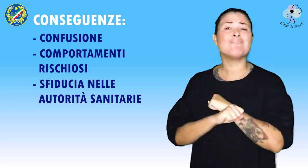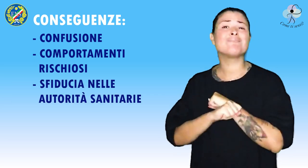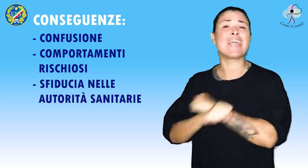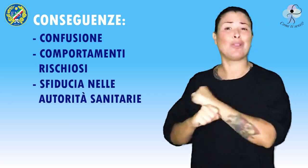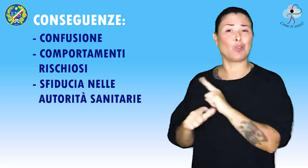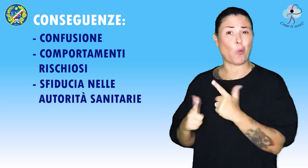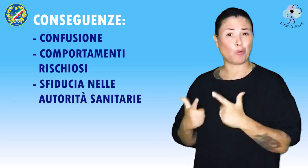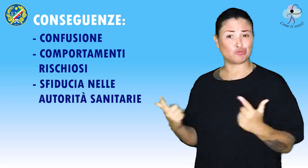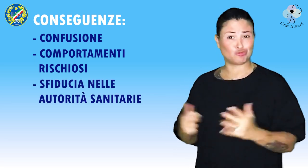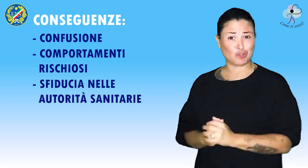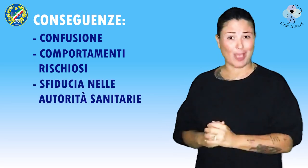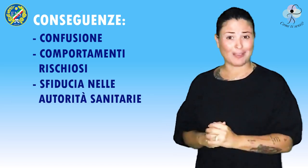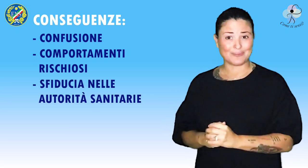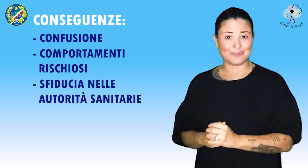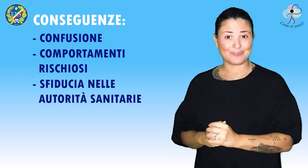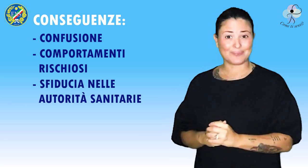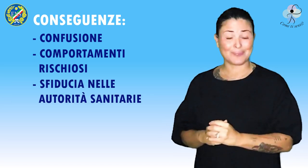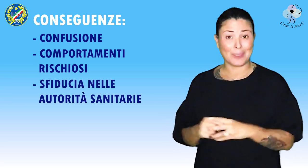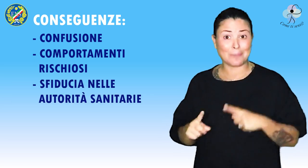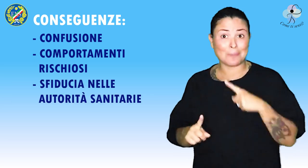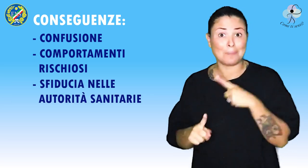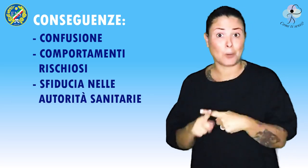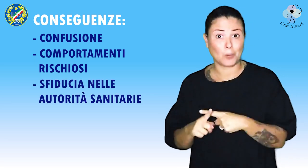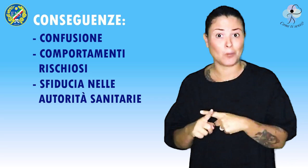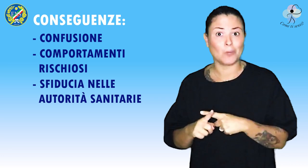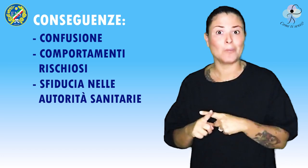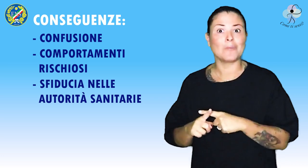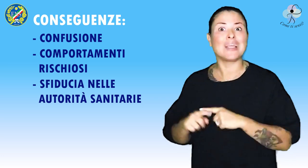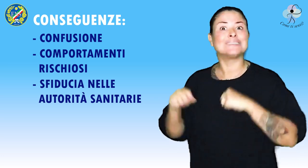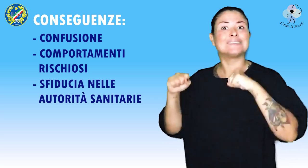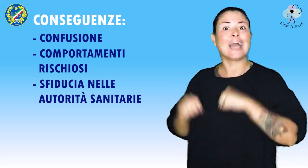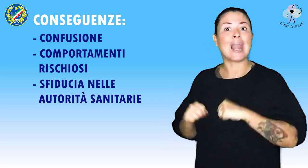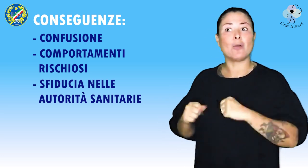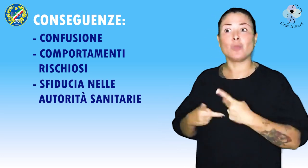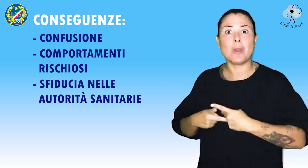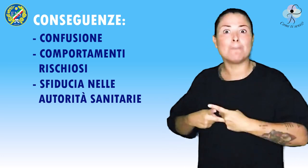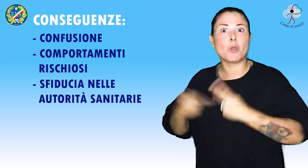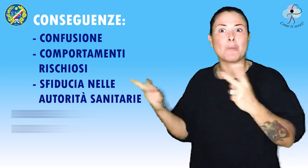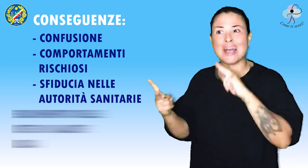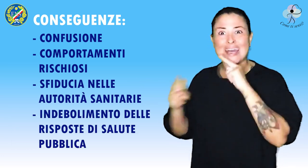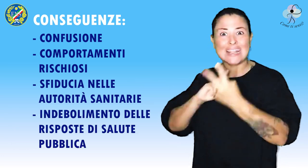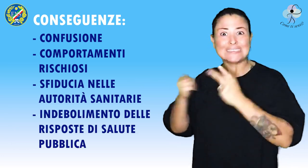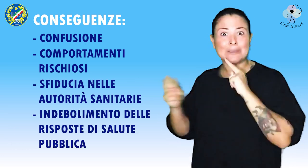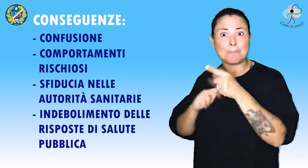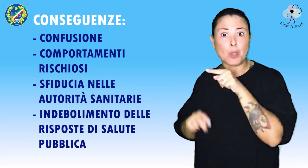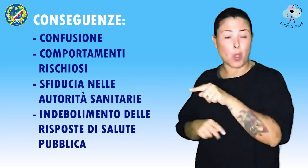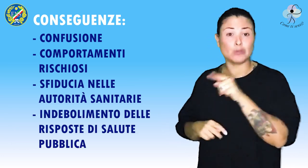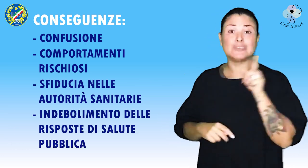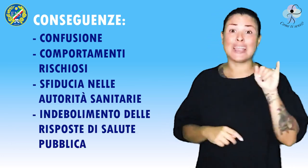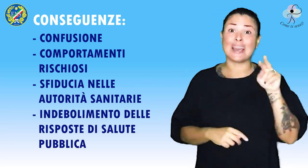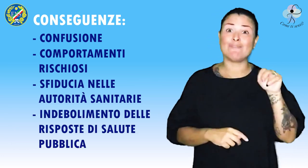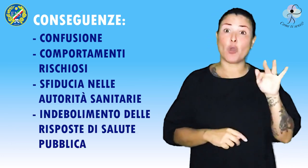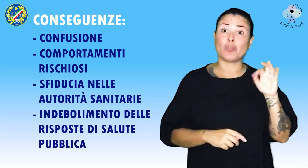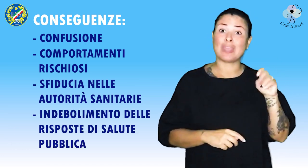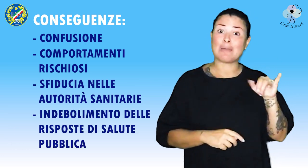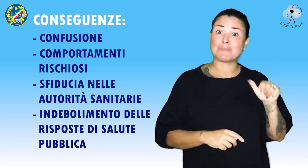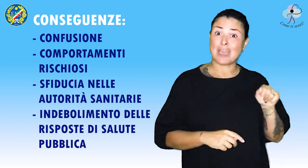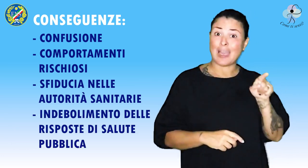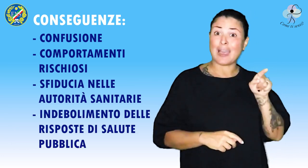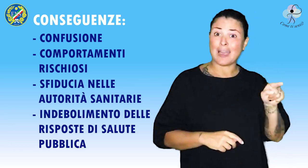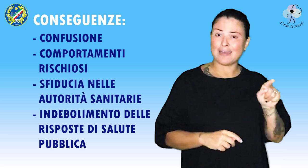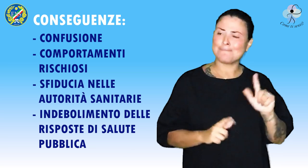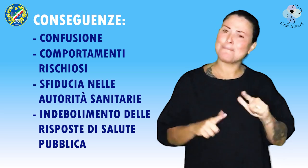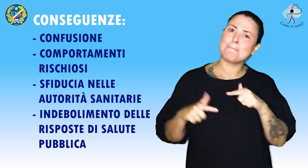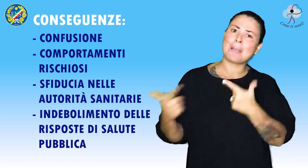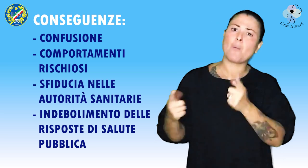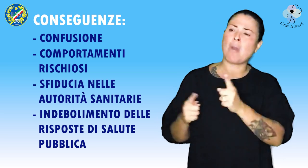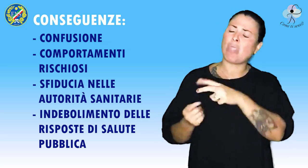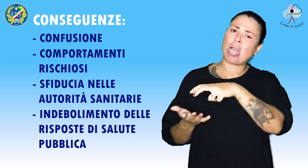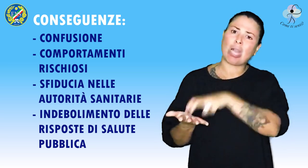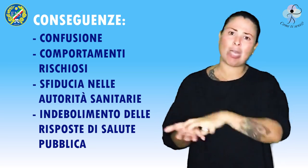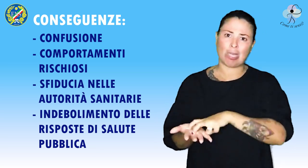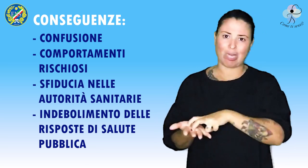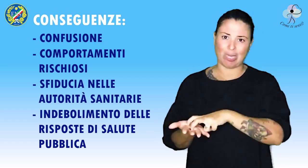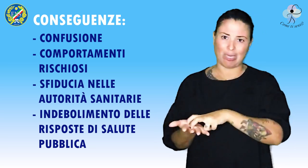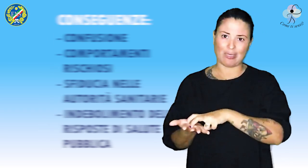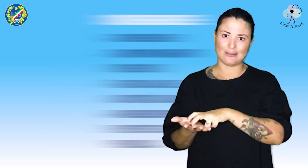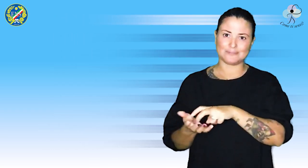Può altresì condurre alla sfiducia nei confronti delle autorità sanitarie